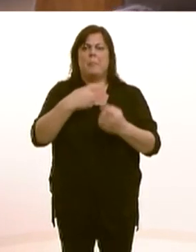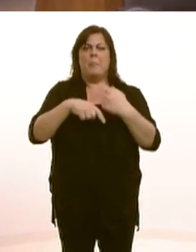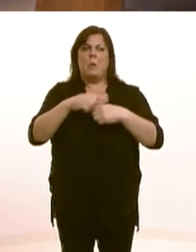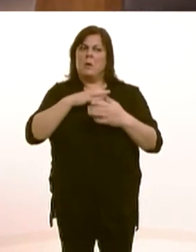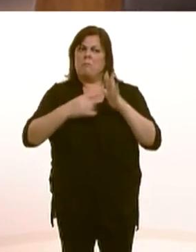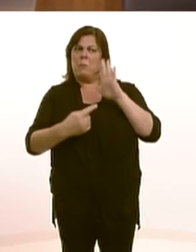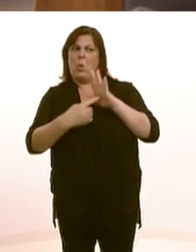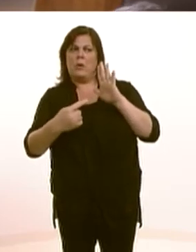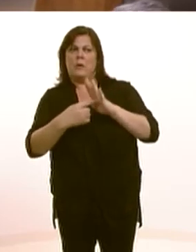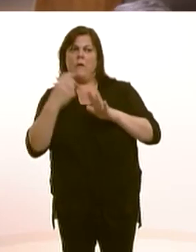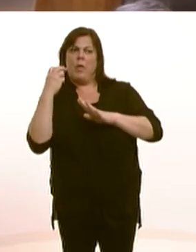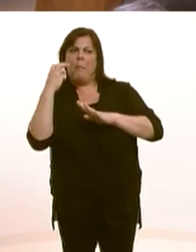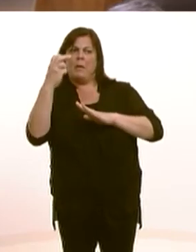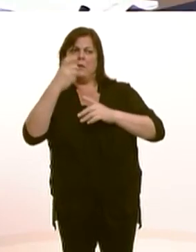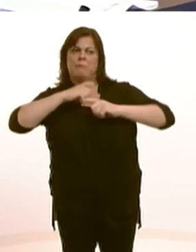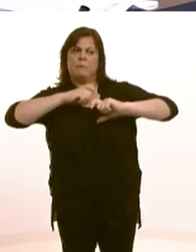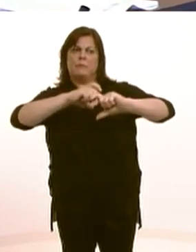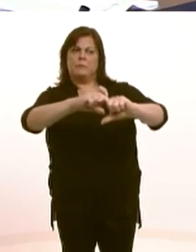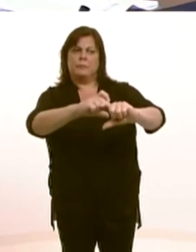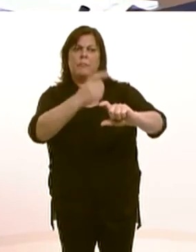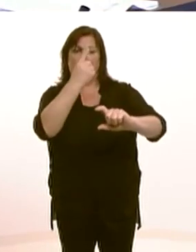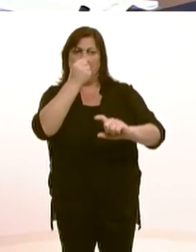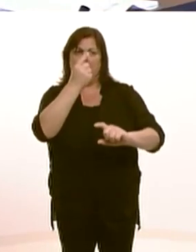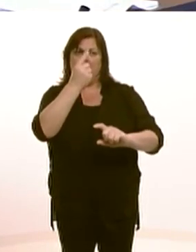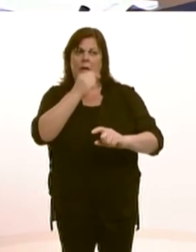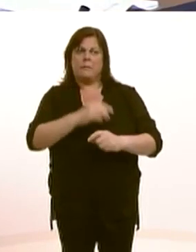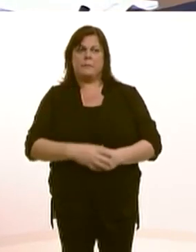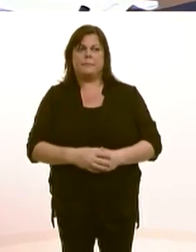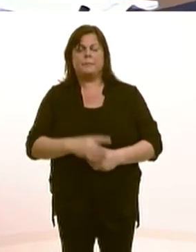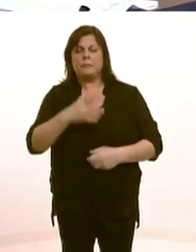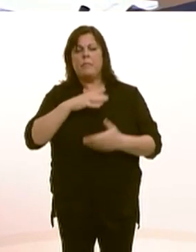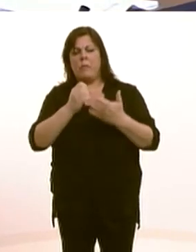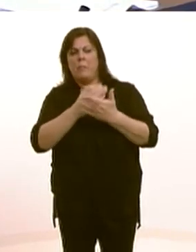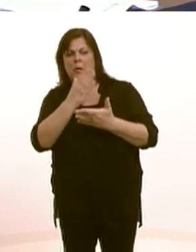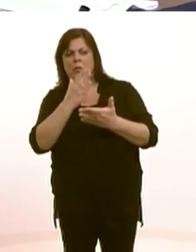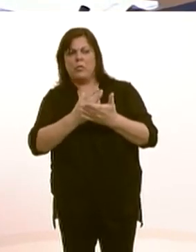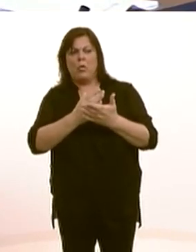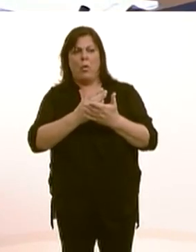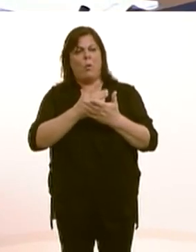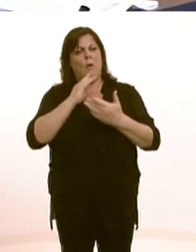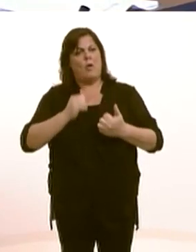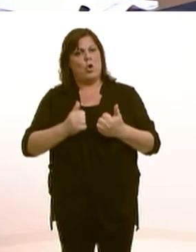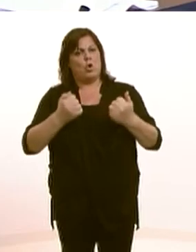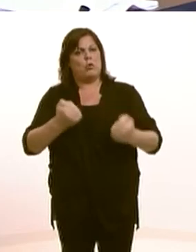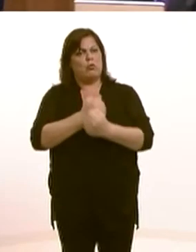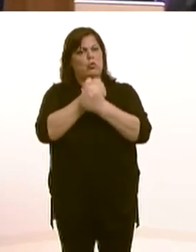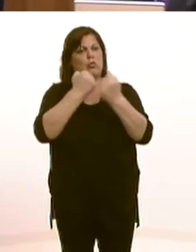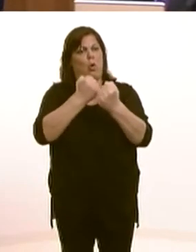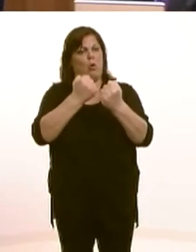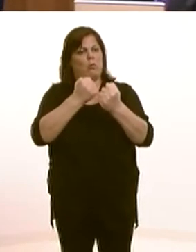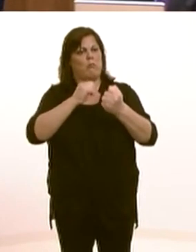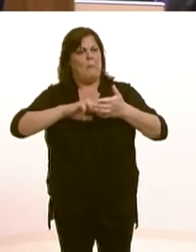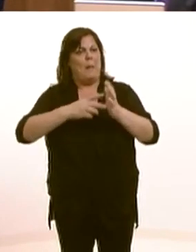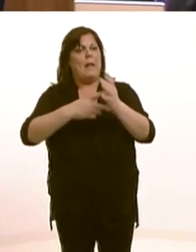Maeín rhaid cael system fwy cynaliadwy na hynny a bydd yna gyfle i wneud hynny o fewn dwy flynedd.